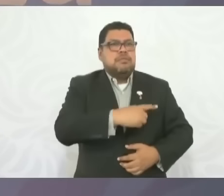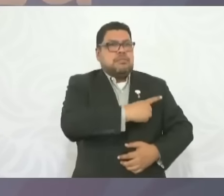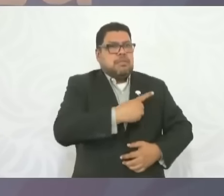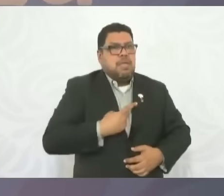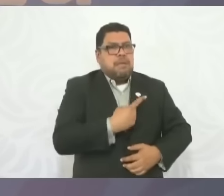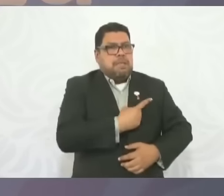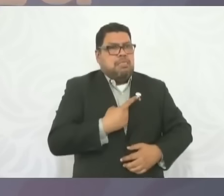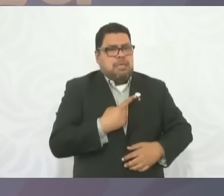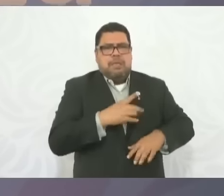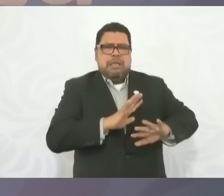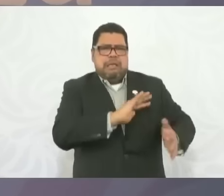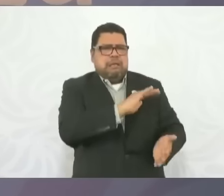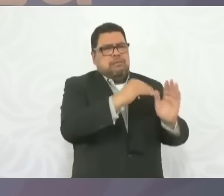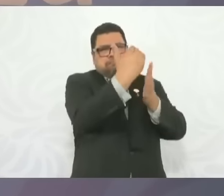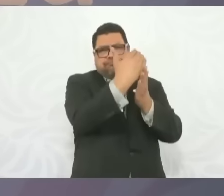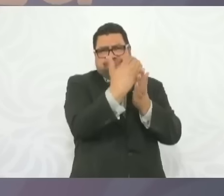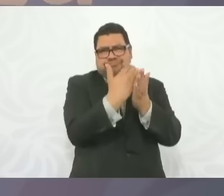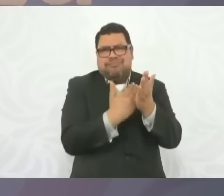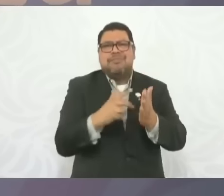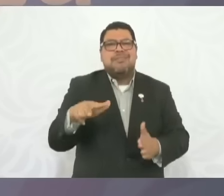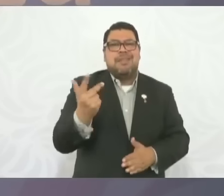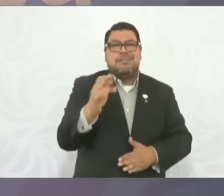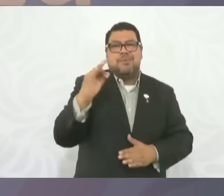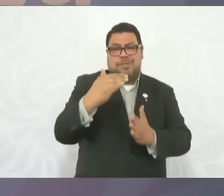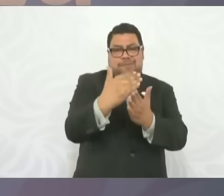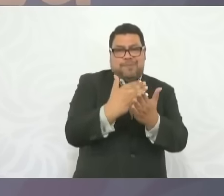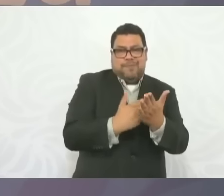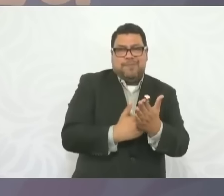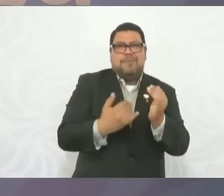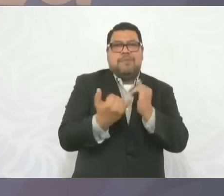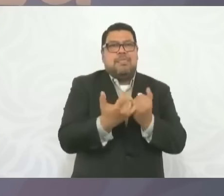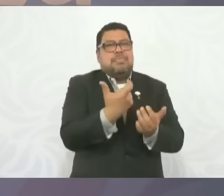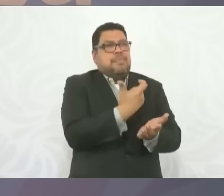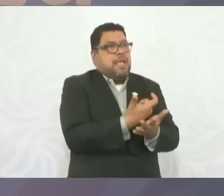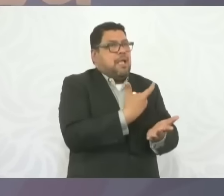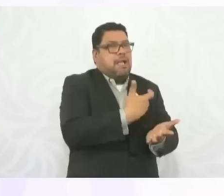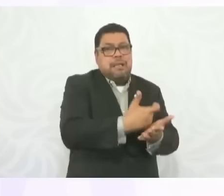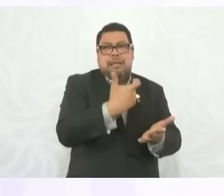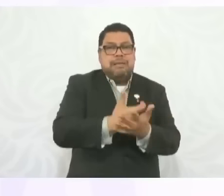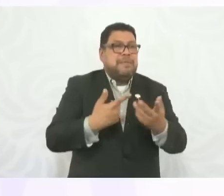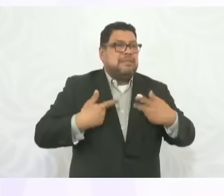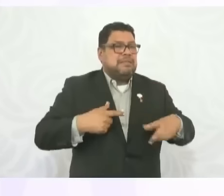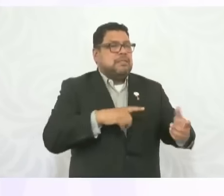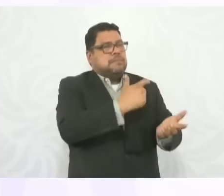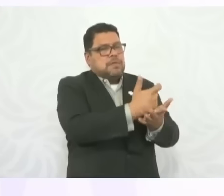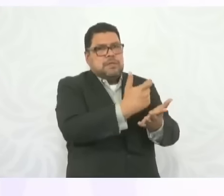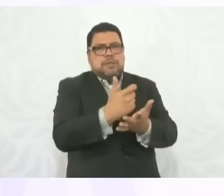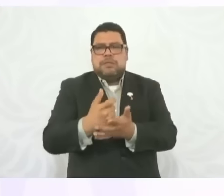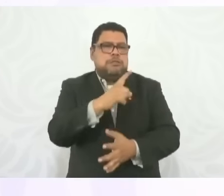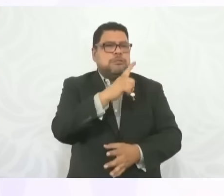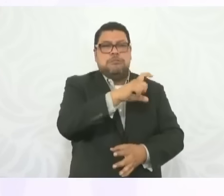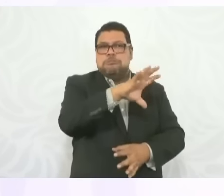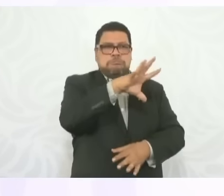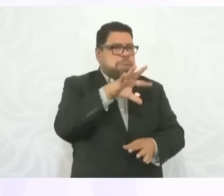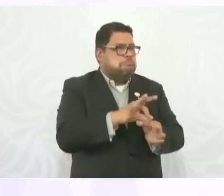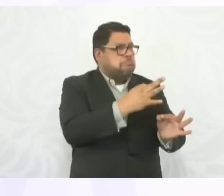tan solo un año en 13%. El pago a proveedores prácticamente alcanzó el 100%. Se transforman